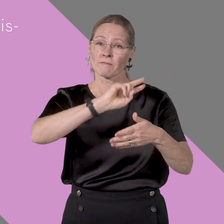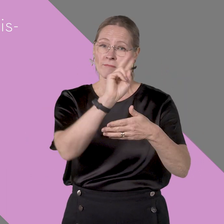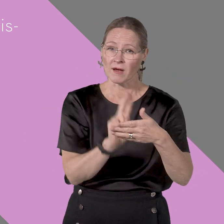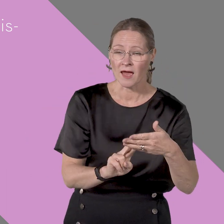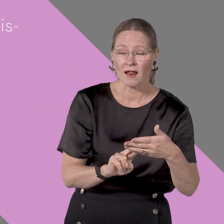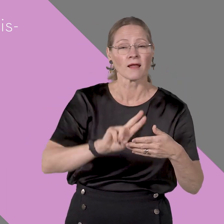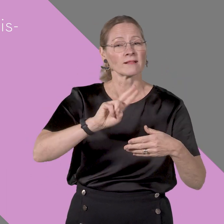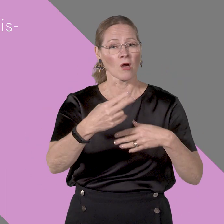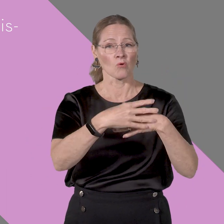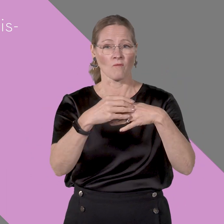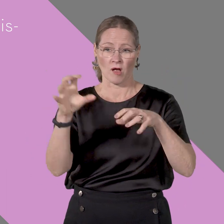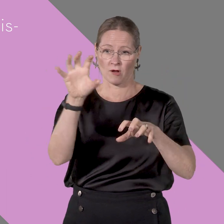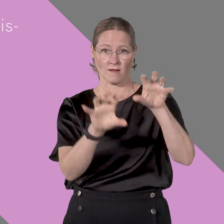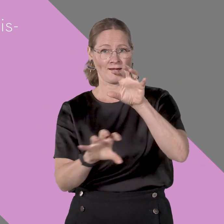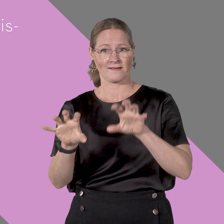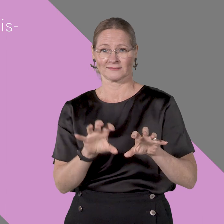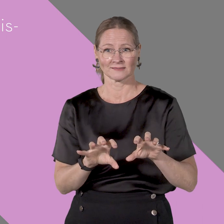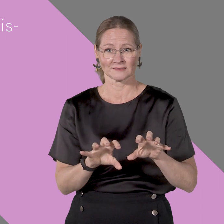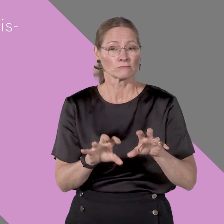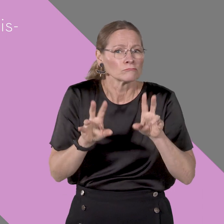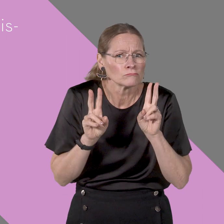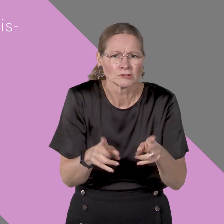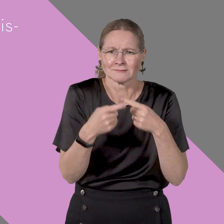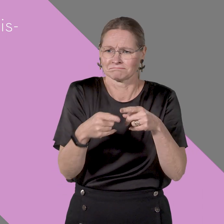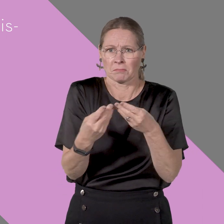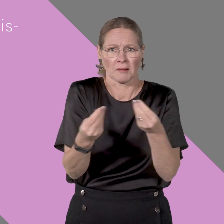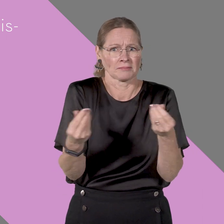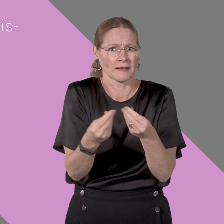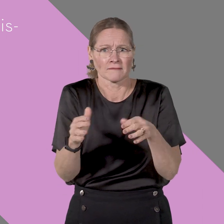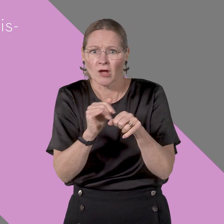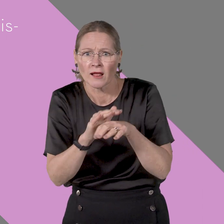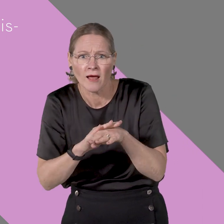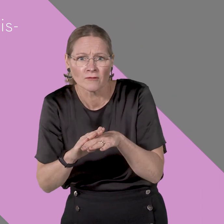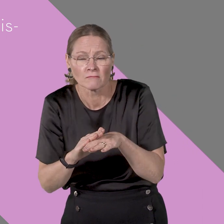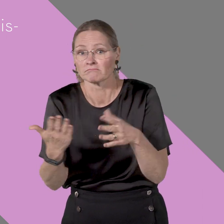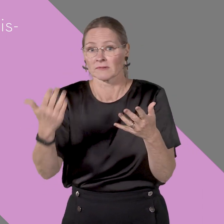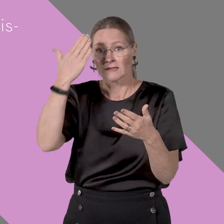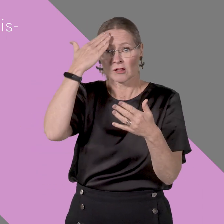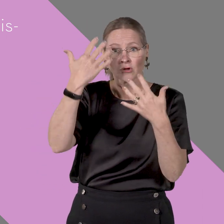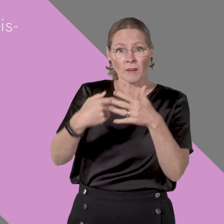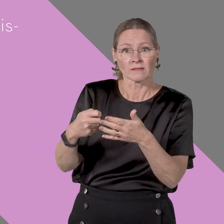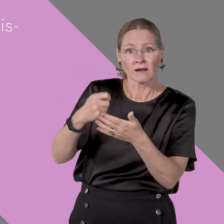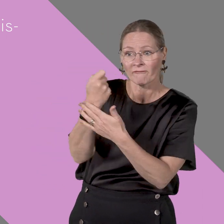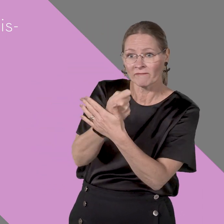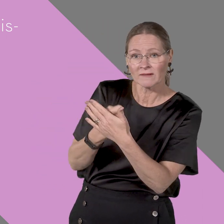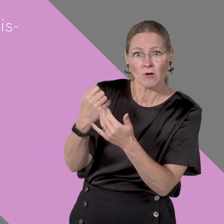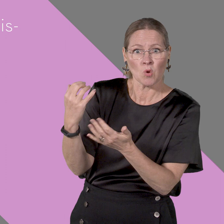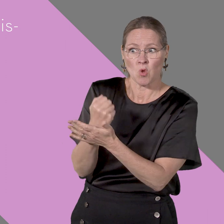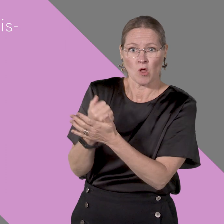maalaten tai kuvakollaasien avulla. Myös erilaisten materiaalien käyttö sekä tietokonegrafiikan hyödyntäminen -